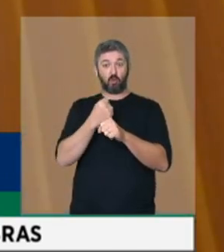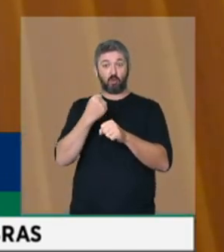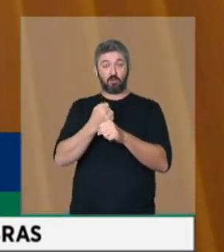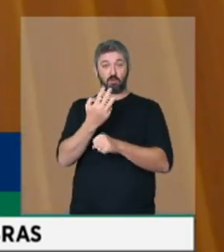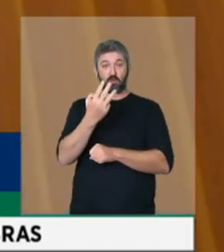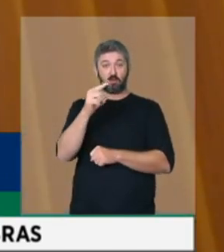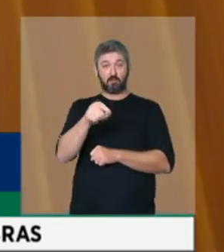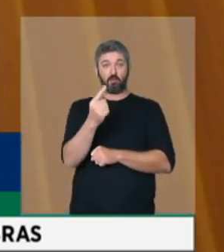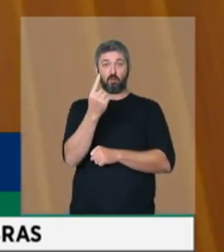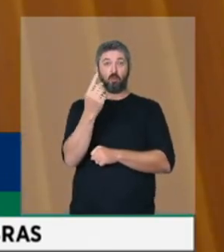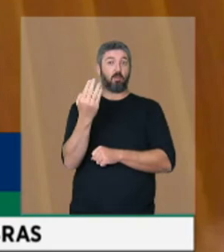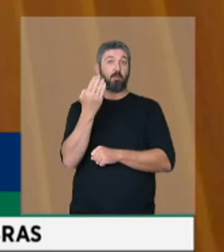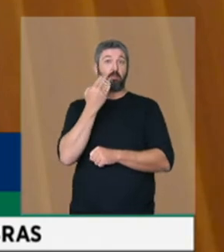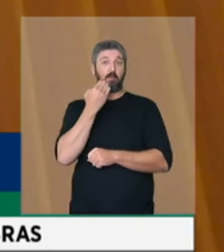GRANDES INVESTIDORES DE